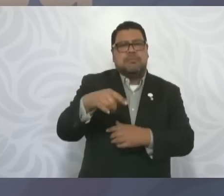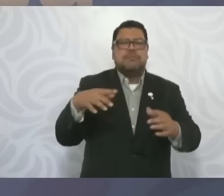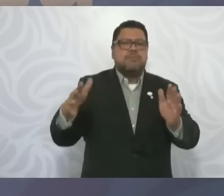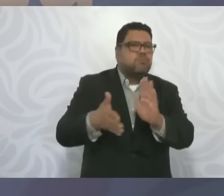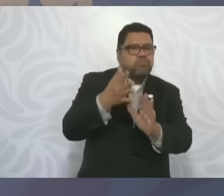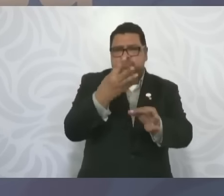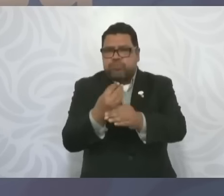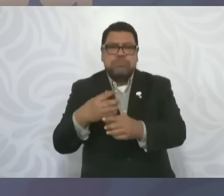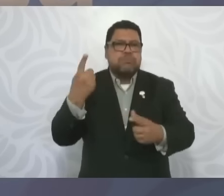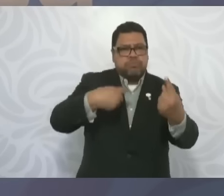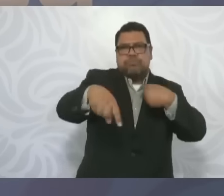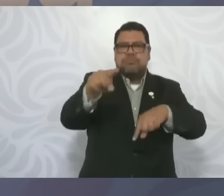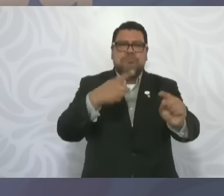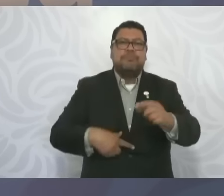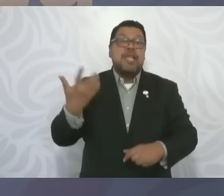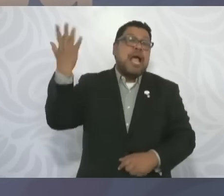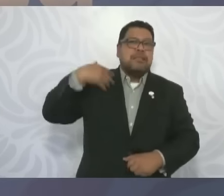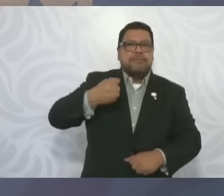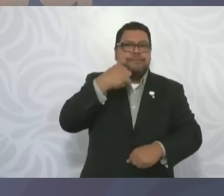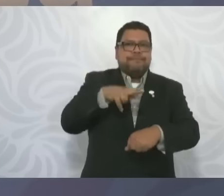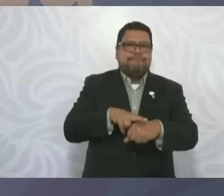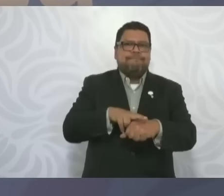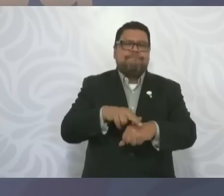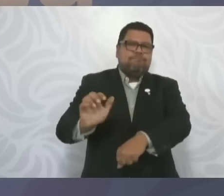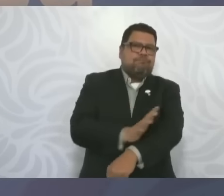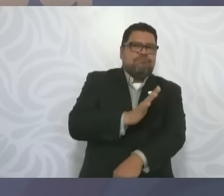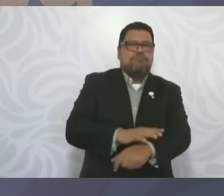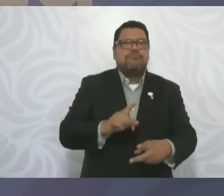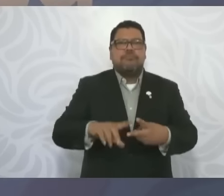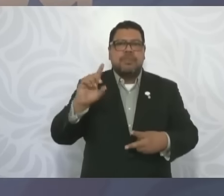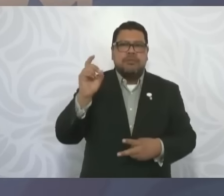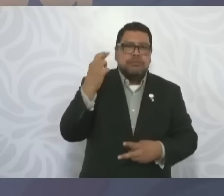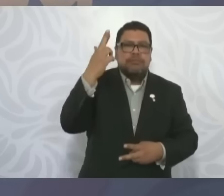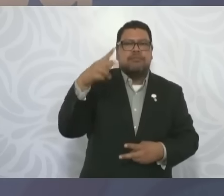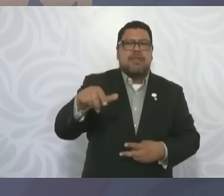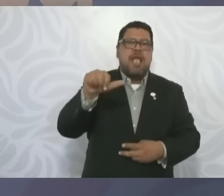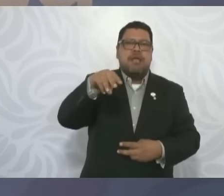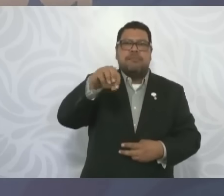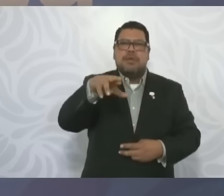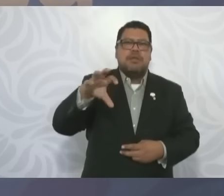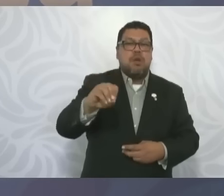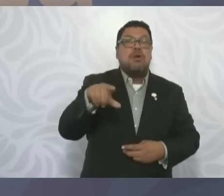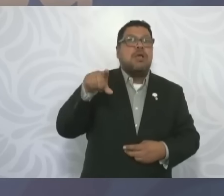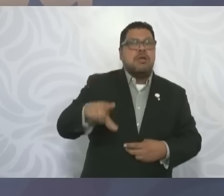secretaria de energía, al Dr. Américo Villarreal, también gobernador constitucional del estado